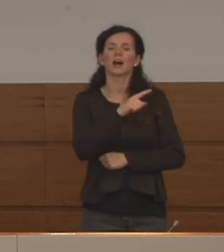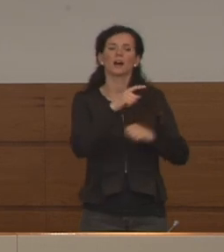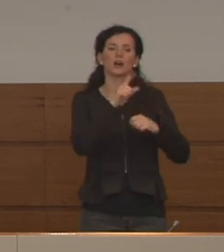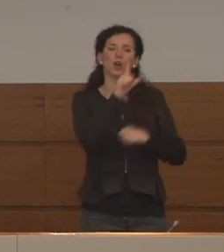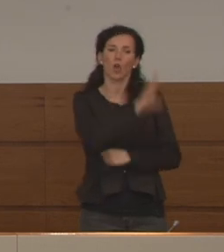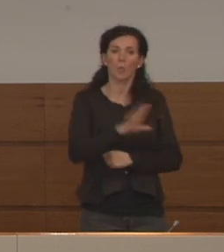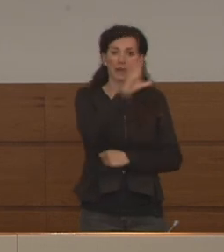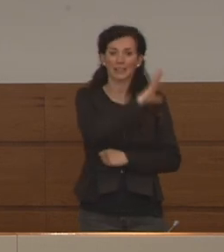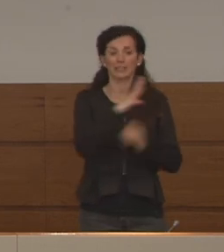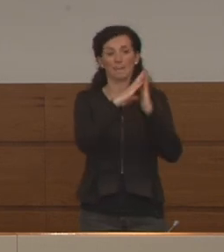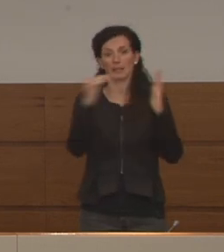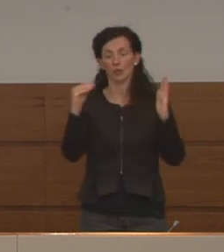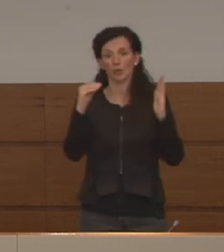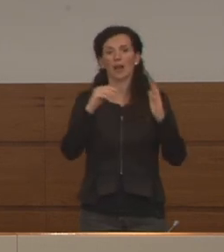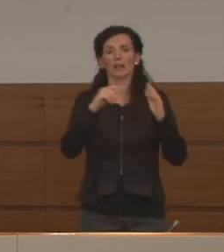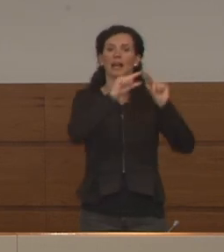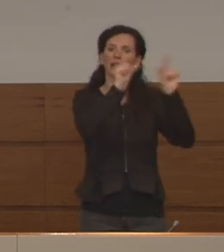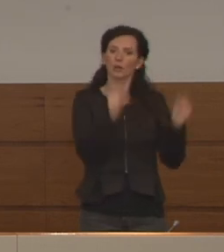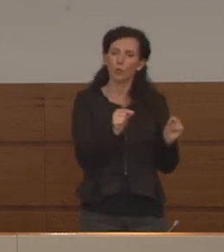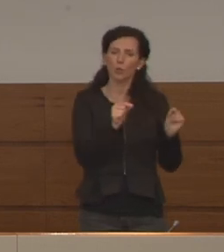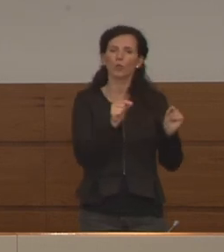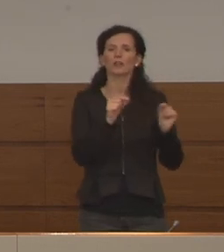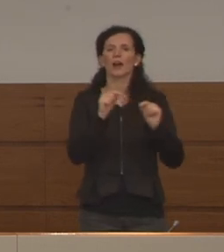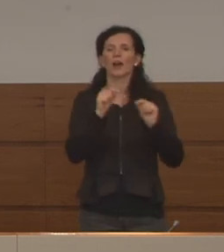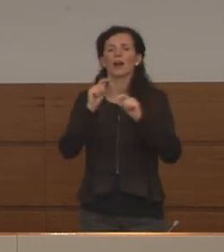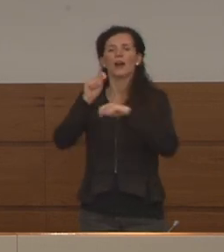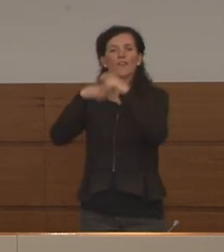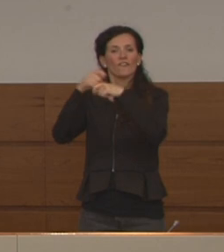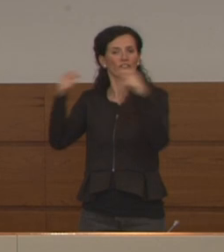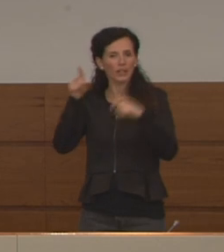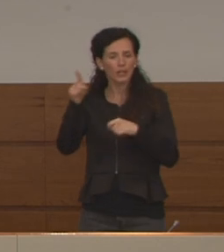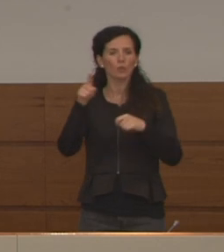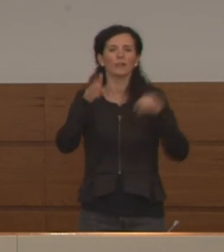la Liguria e il Friuli Venezia Giulia, la Valle d'Aosta, le Marche,